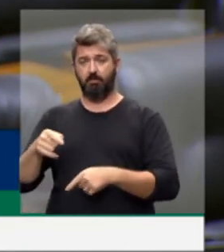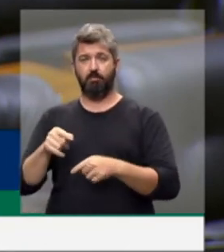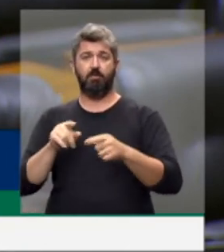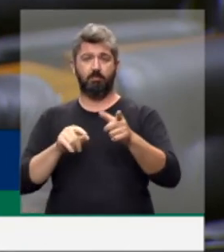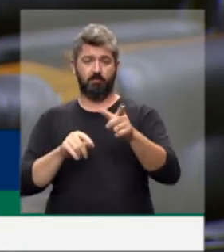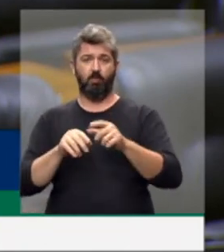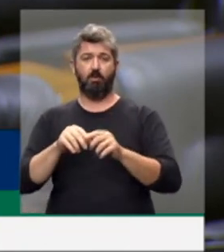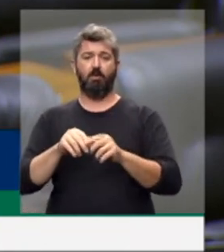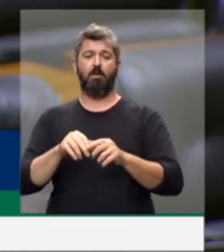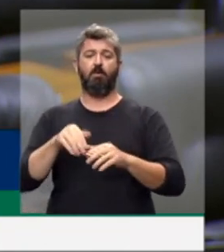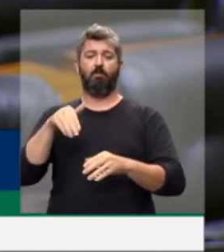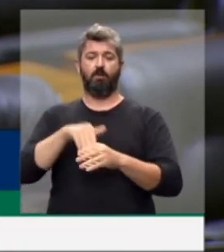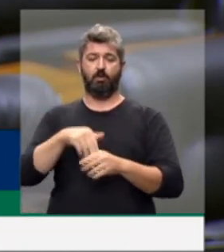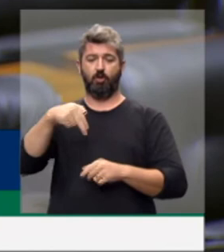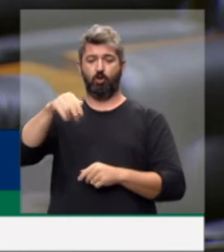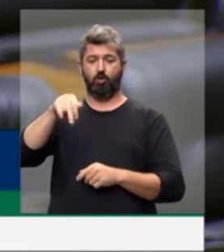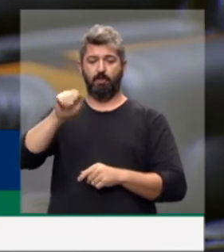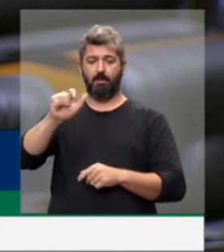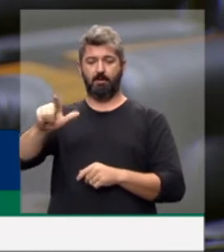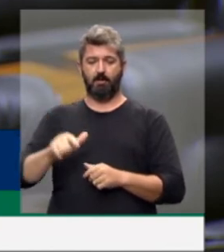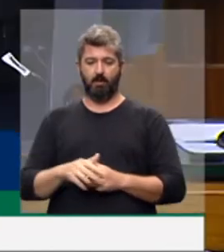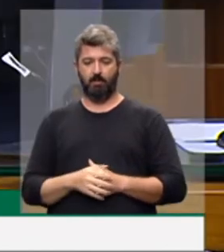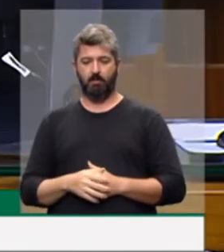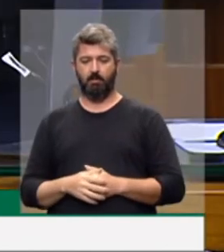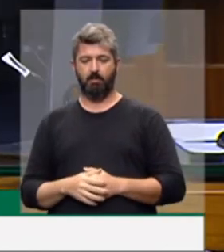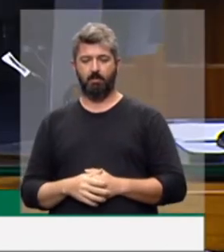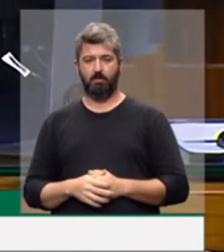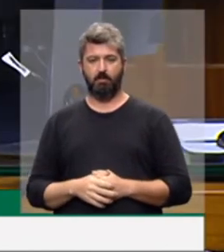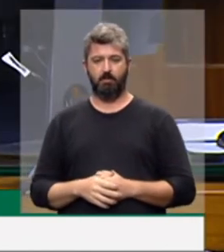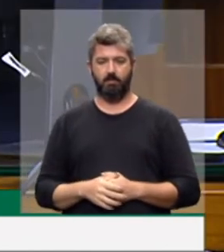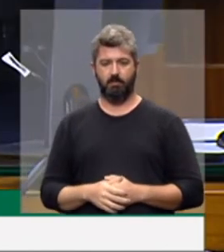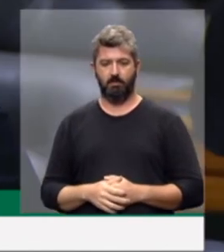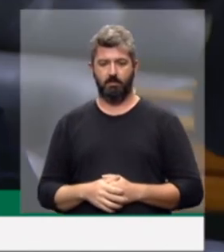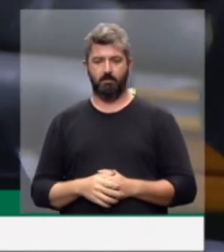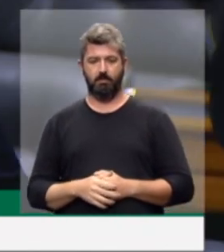EXATAMENTE A ELETROBRAS , A GENTE ESTÁ AQUI A ESSA HORA DA NOITE, VOTAÇÃO ARTIGO POR ARTIGO E TAMBÉM, DEPOIS DE